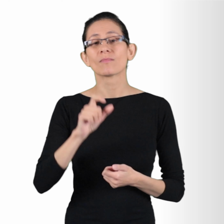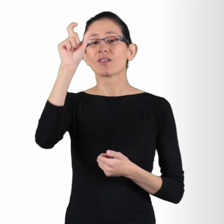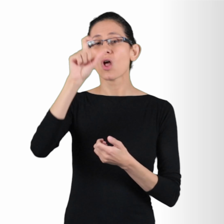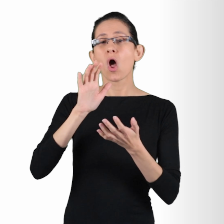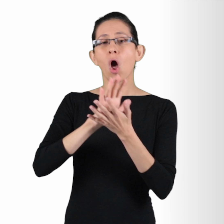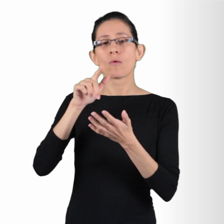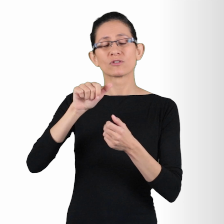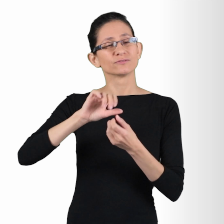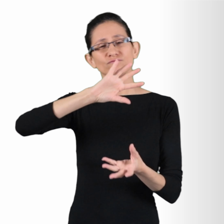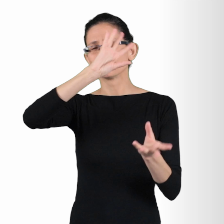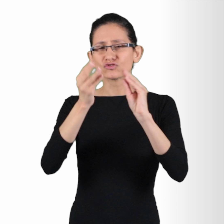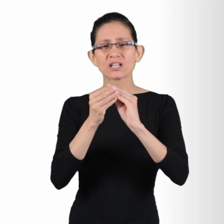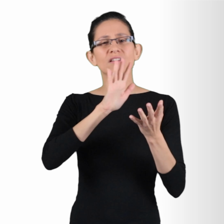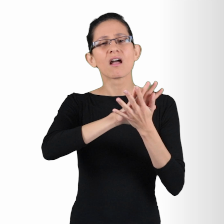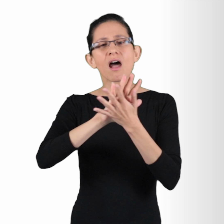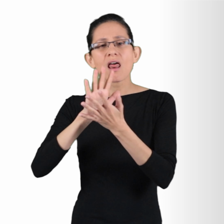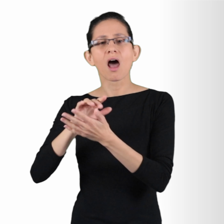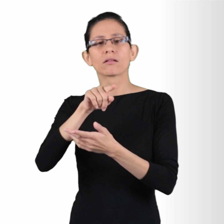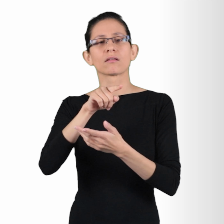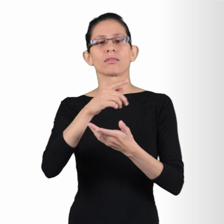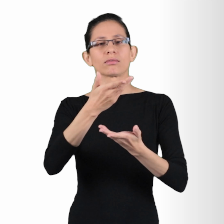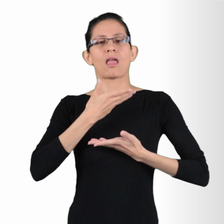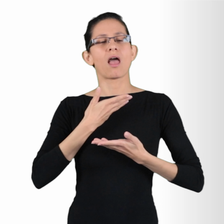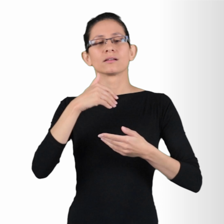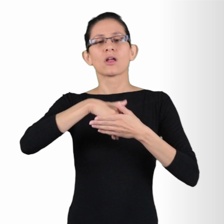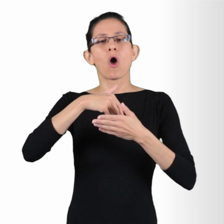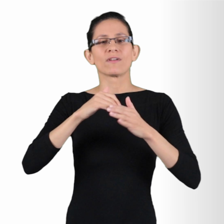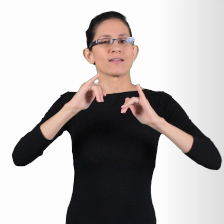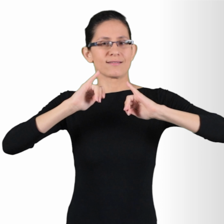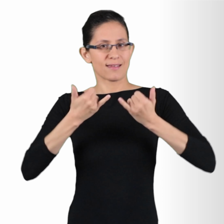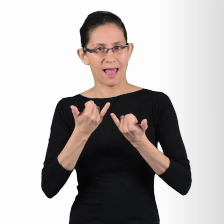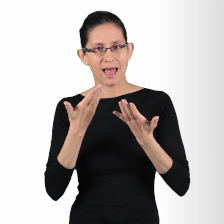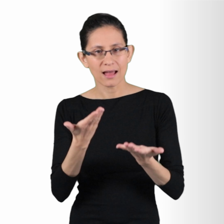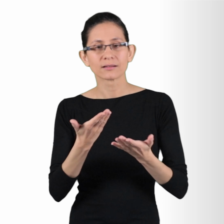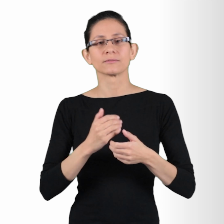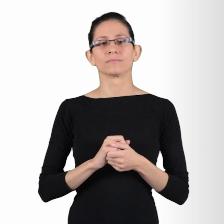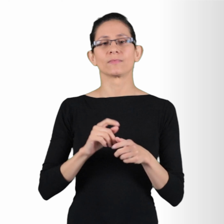Osobowość to zespół wszystkich cech, które są charakterystyczne dla sposobów naszego zachowania,